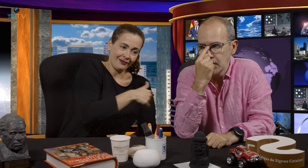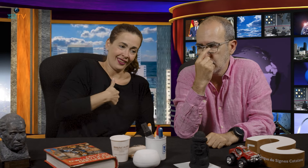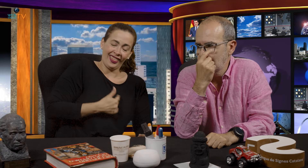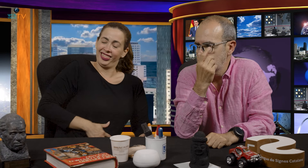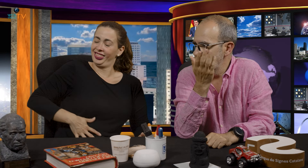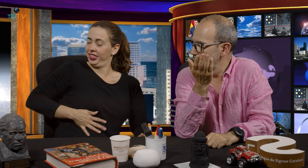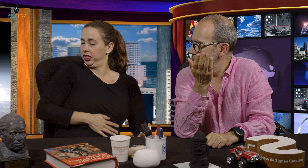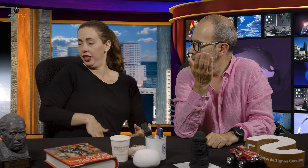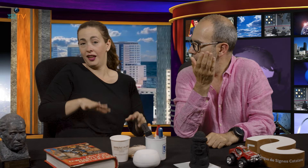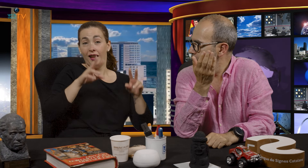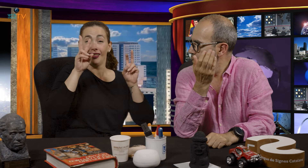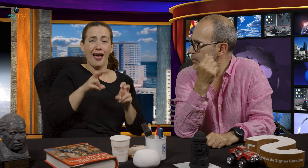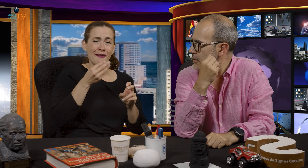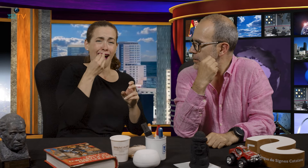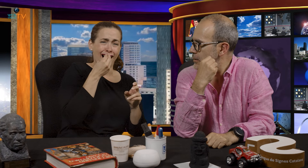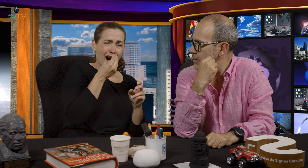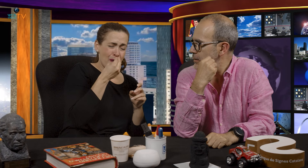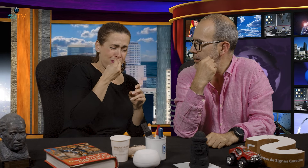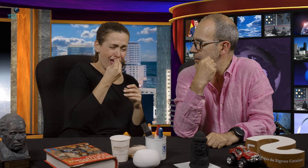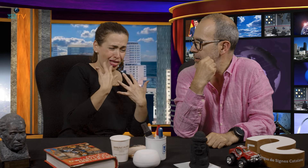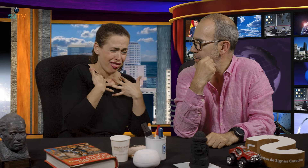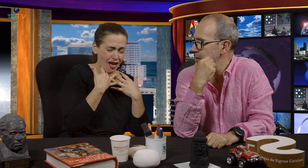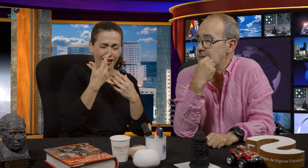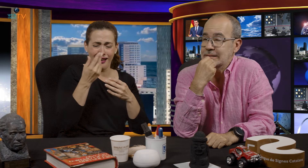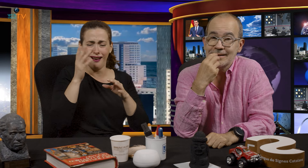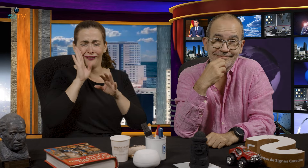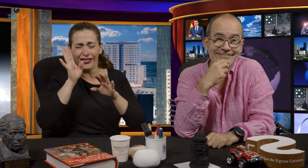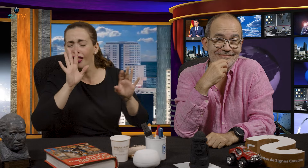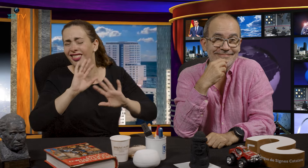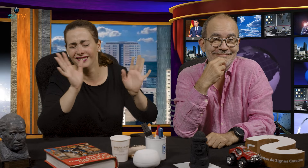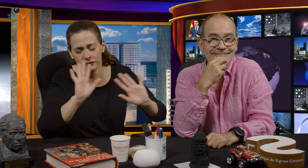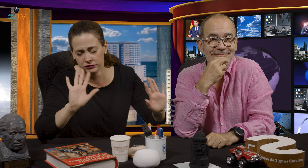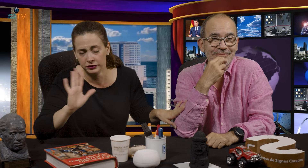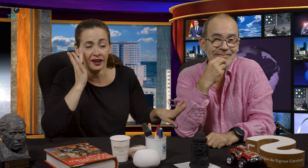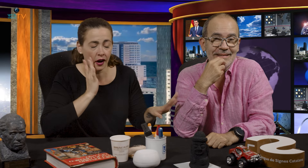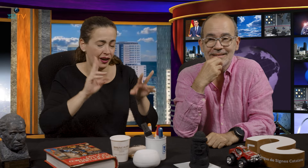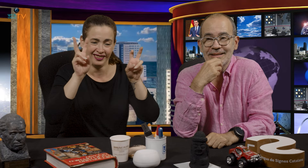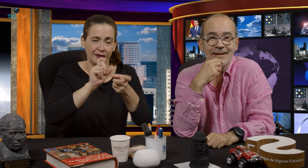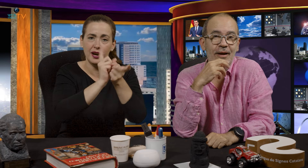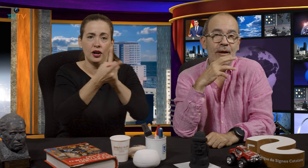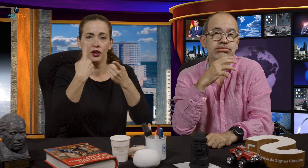Se me ha revuelto el estómago. Primero, la comida y, ahora, la suciedad… Por favor, cambiamos de tema.